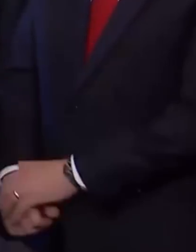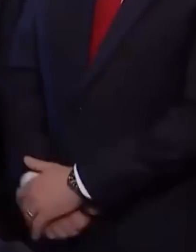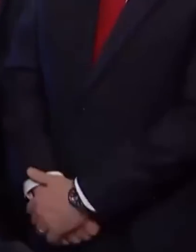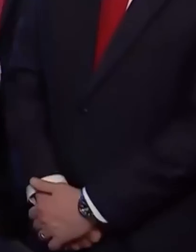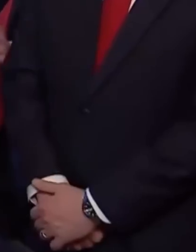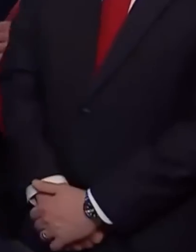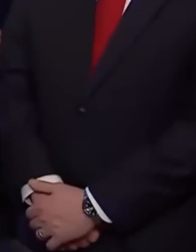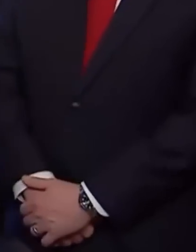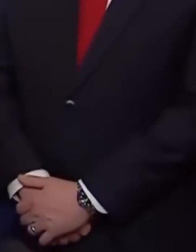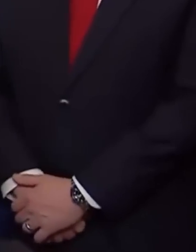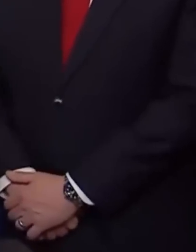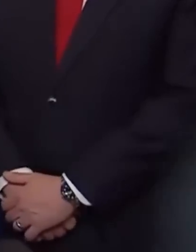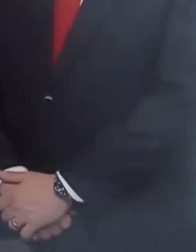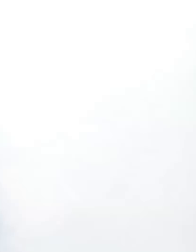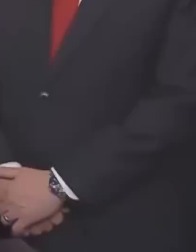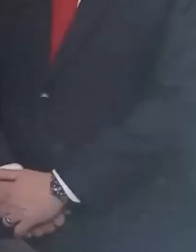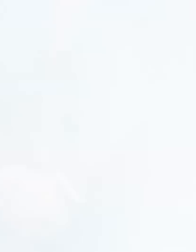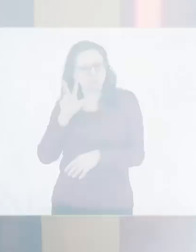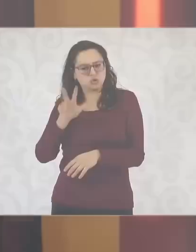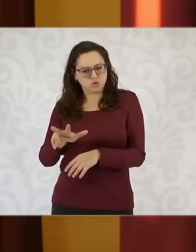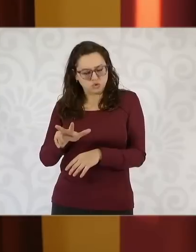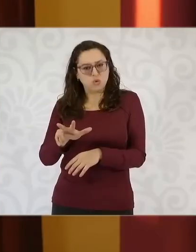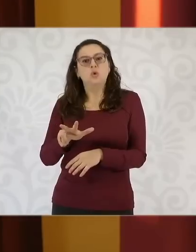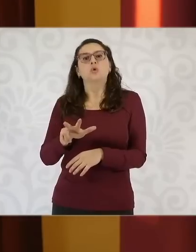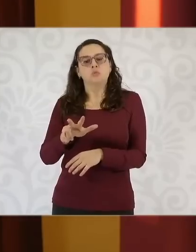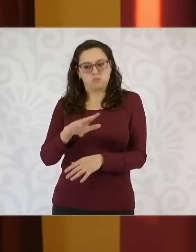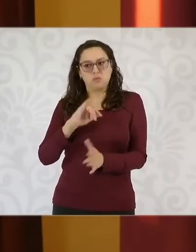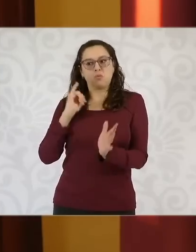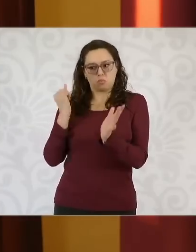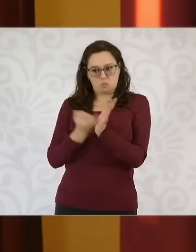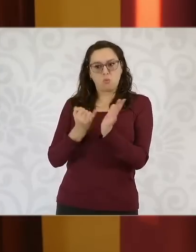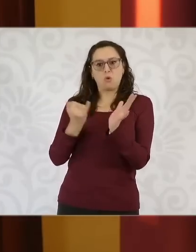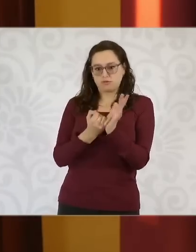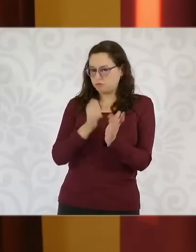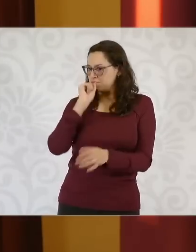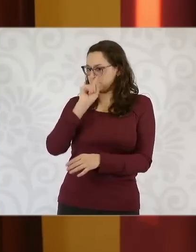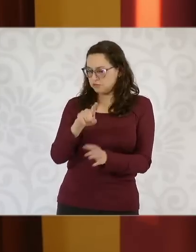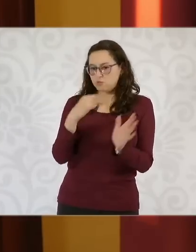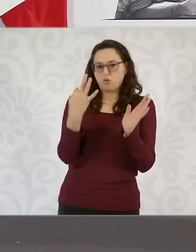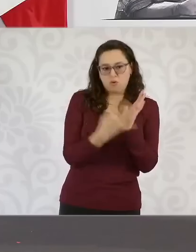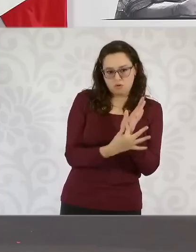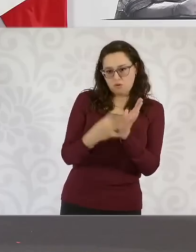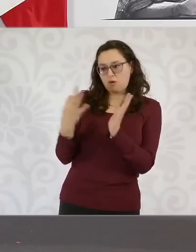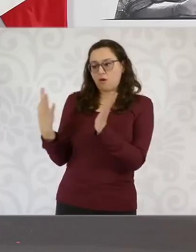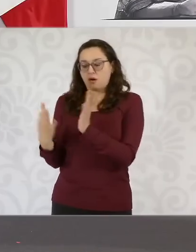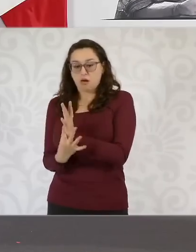hincapié en que a diferencia de otros países México tiene mesas de trabajo tras la llamada